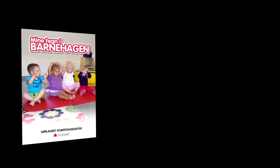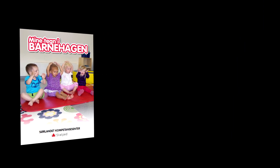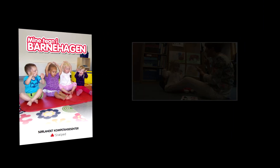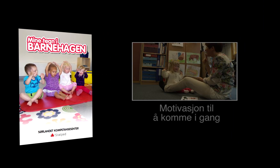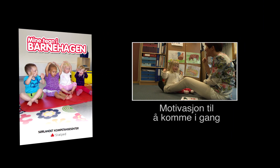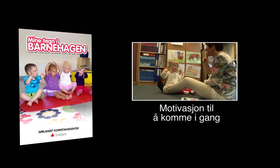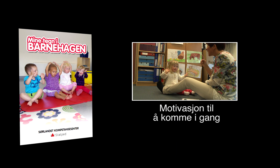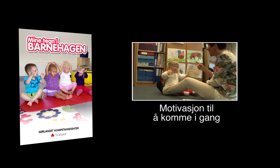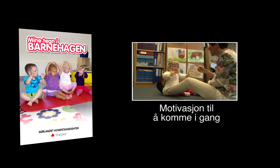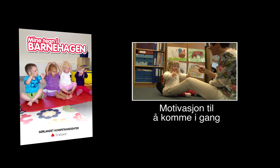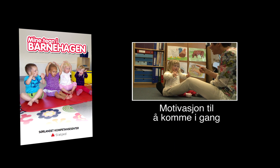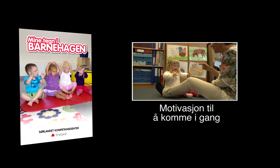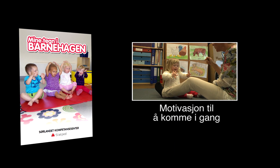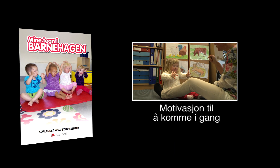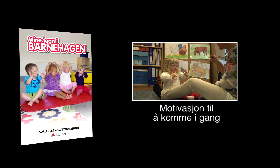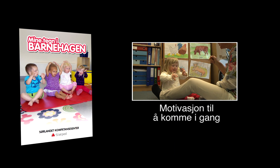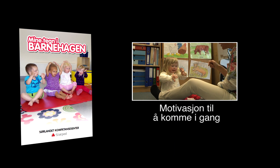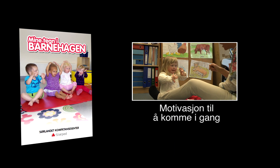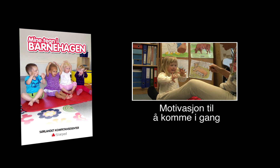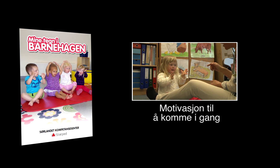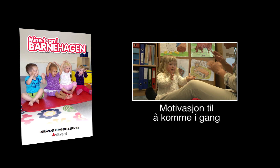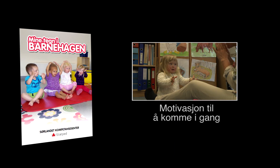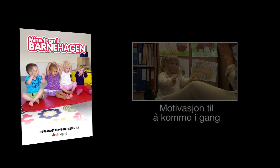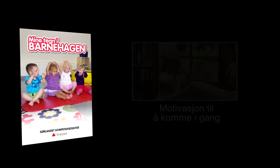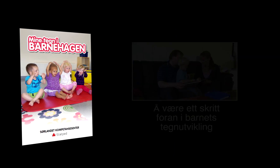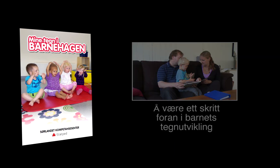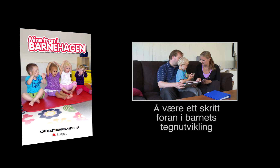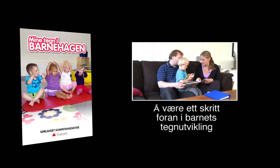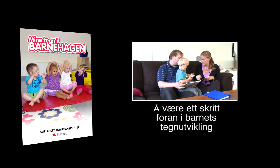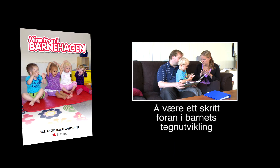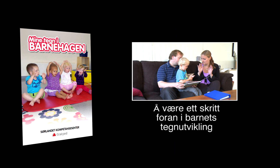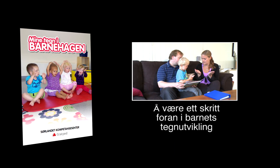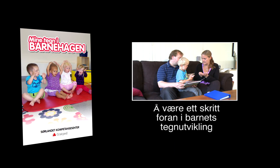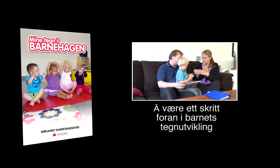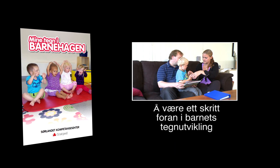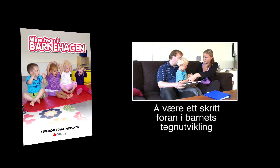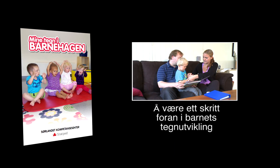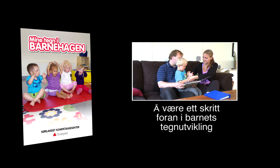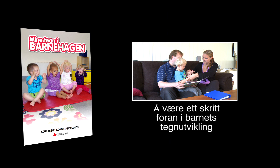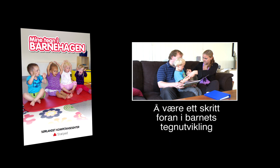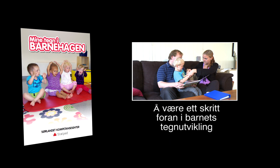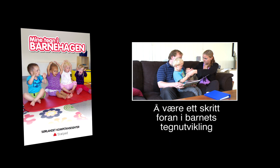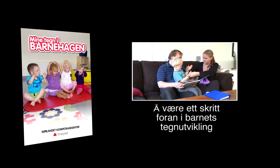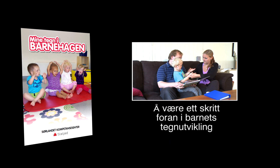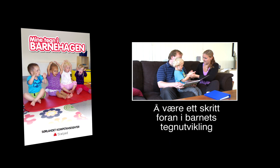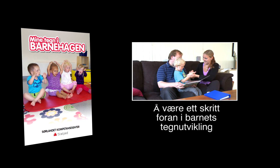som belyser: Motivasjon til å komme i gang, Å være ett skritt foran barnet i tegnutvikling,